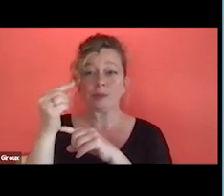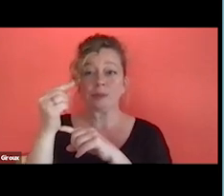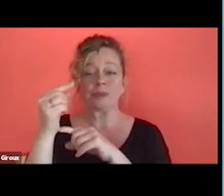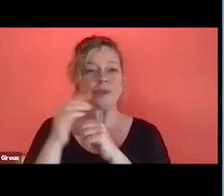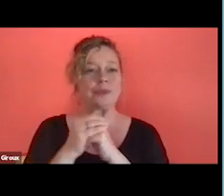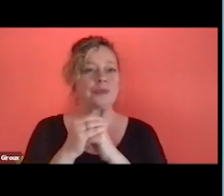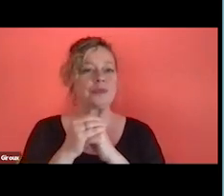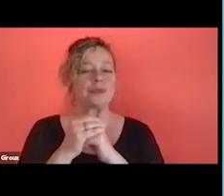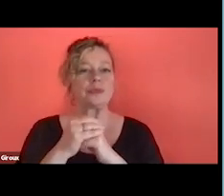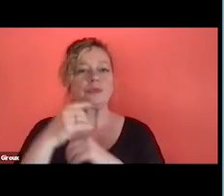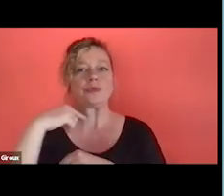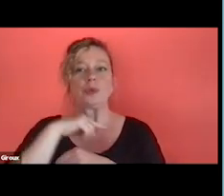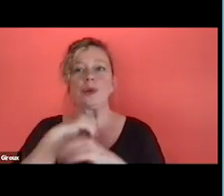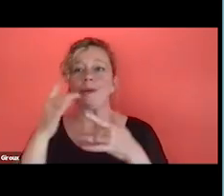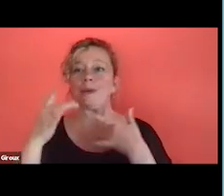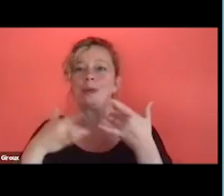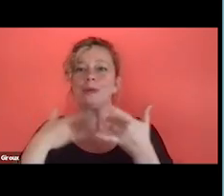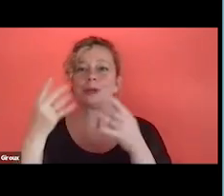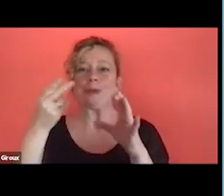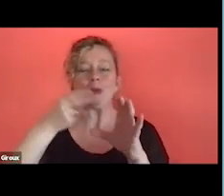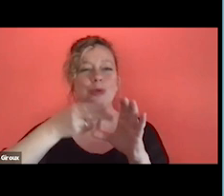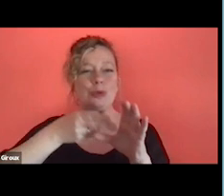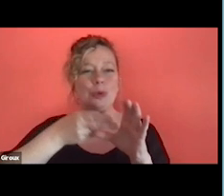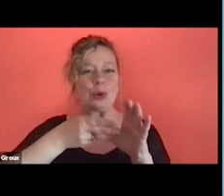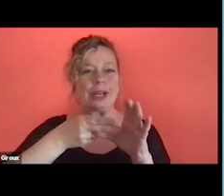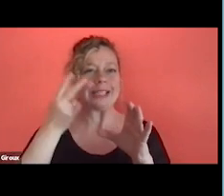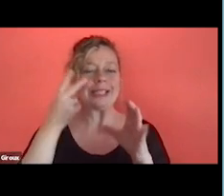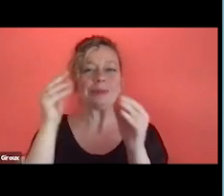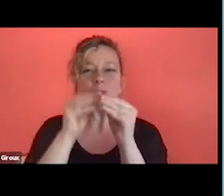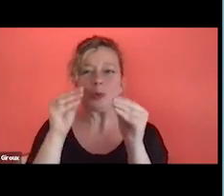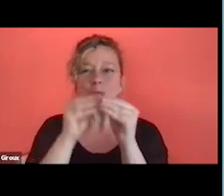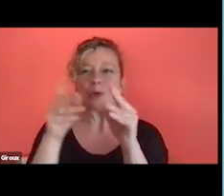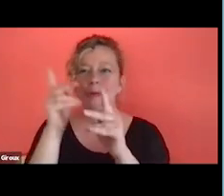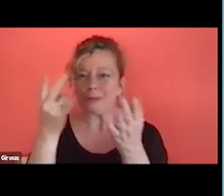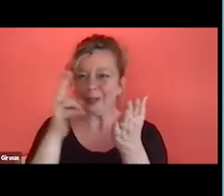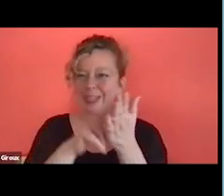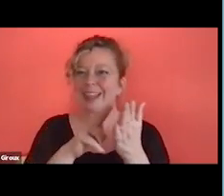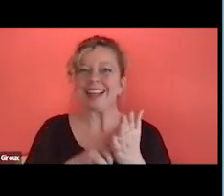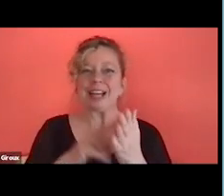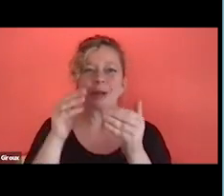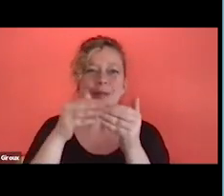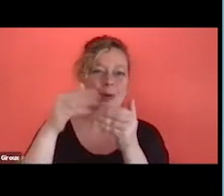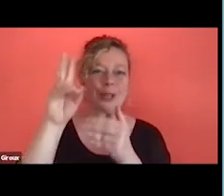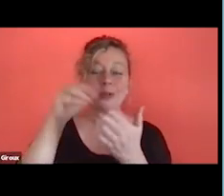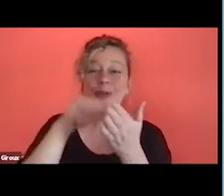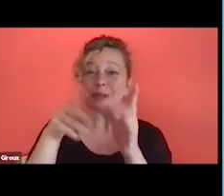Estamos muy emocionados de unirnos, sigo viendo que más y más personas inician sesión. Ya tenemos casi 2,000 personas en la sala.